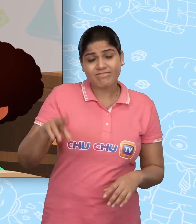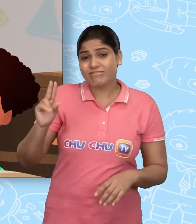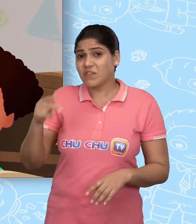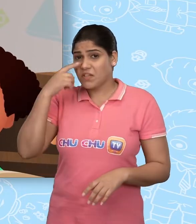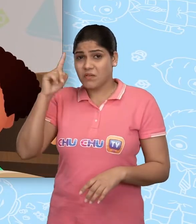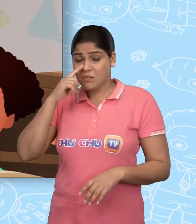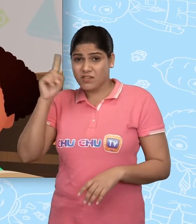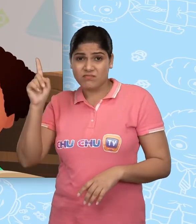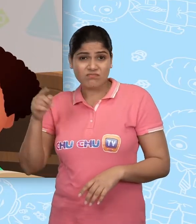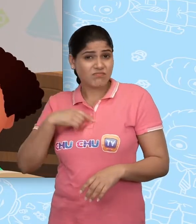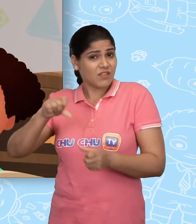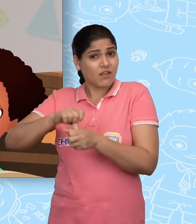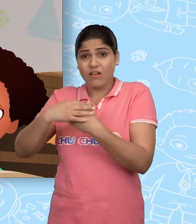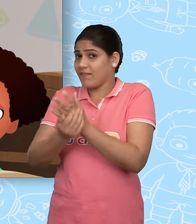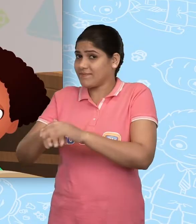नहीं Mom, मैने नहीं धोये.